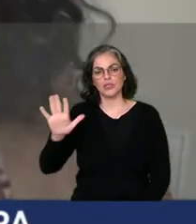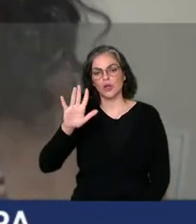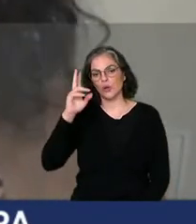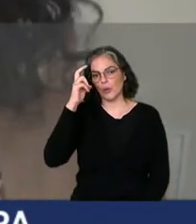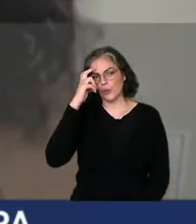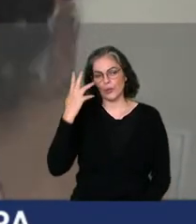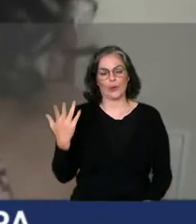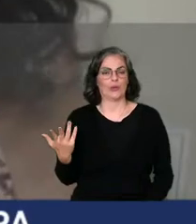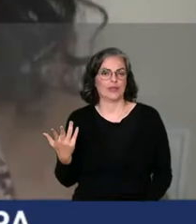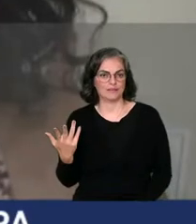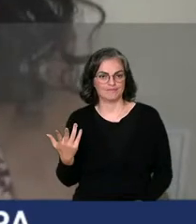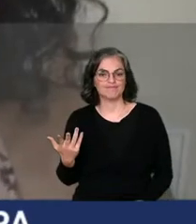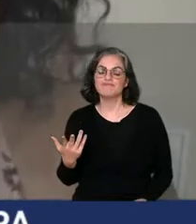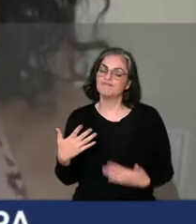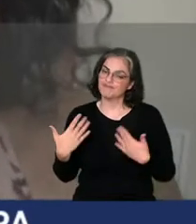GARANTIR QUE A CULTURA ... DEVIDAMENTE O RECURSO QUE É